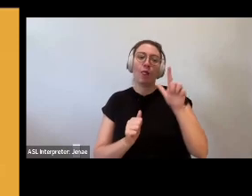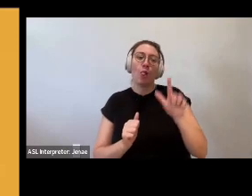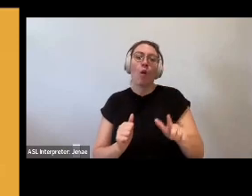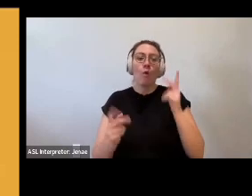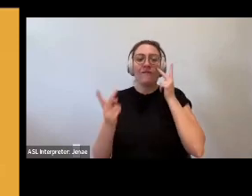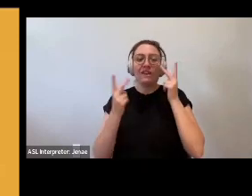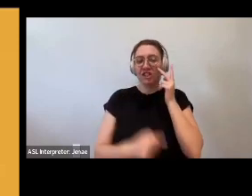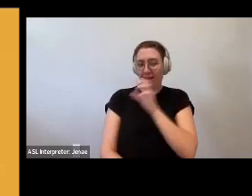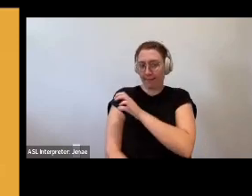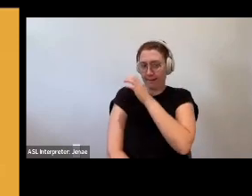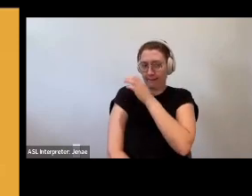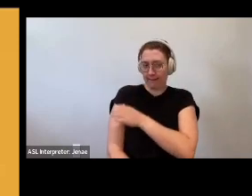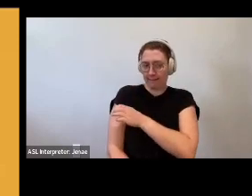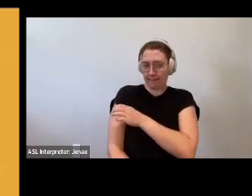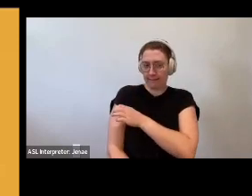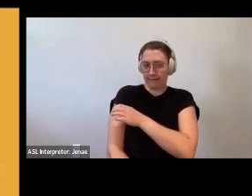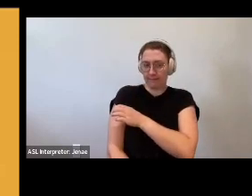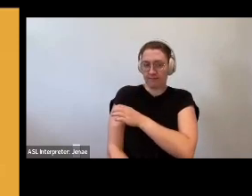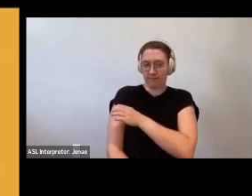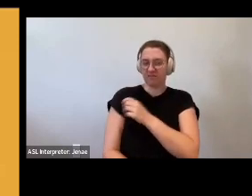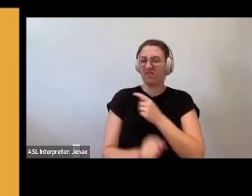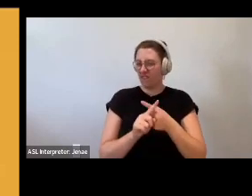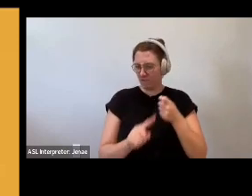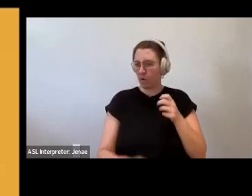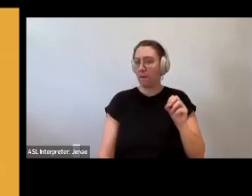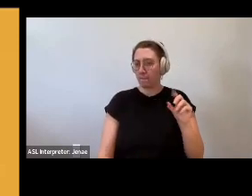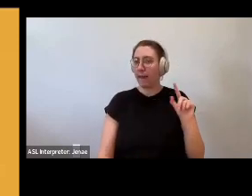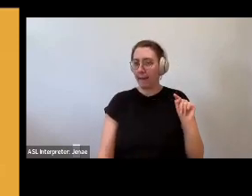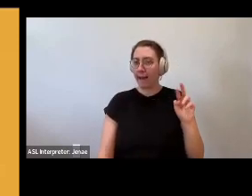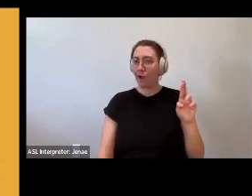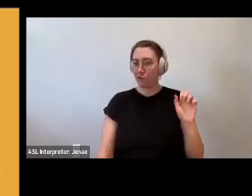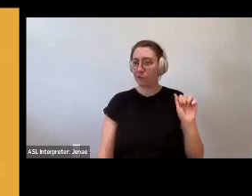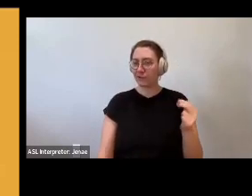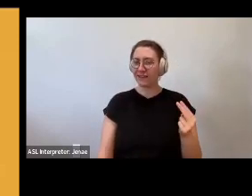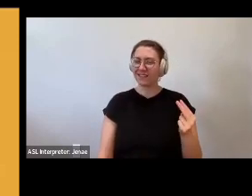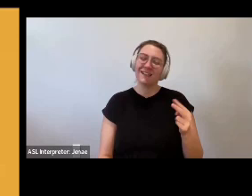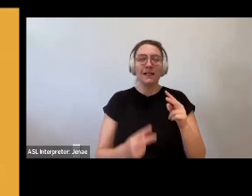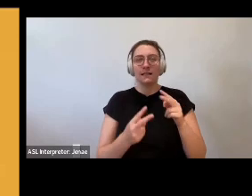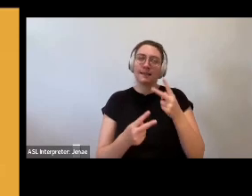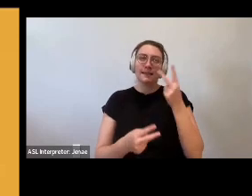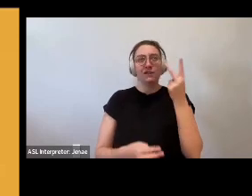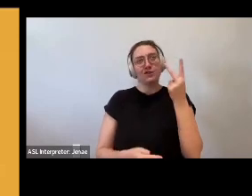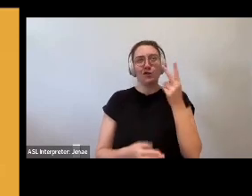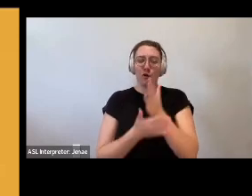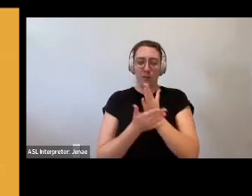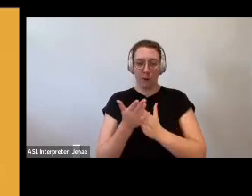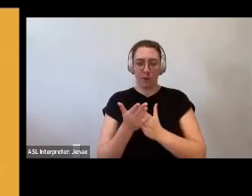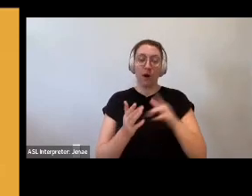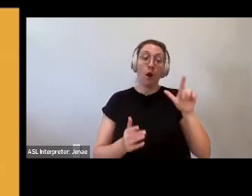Esta clínica funciona